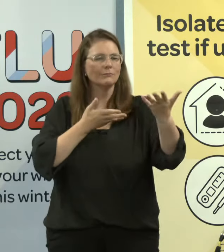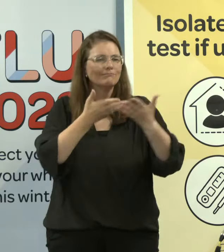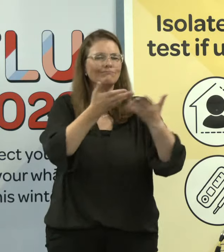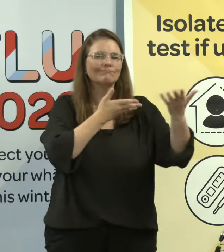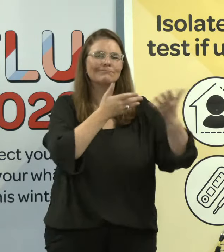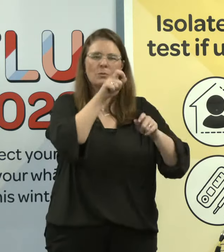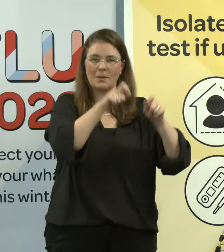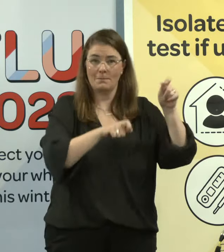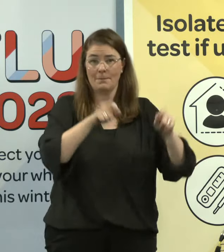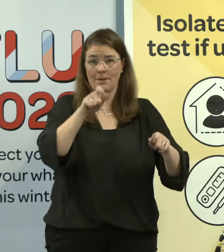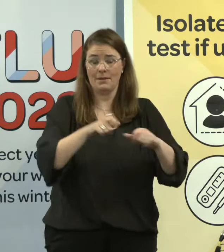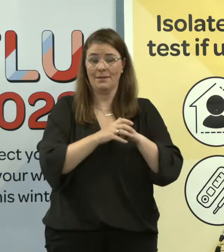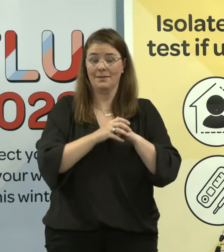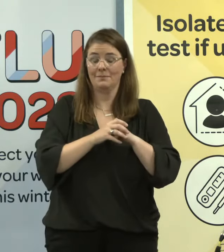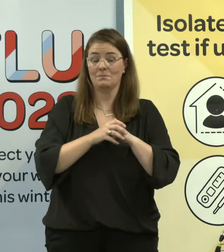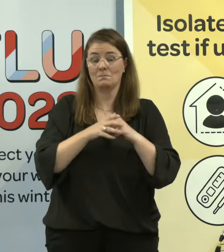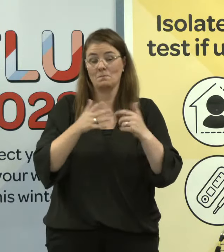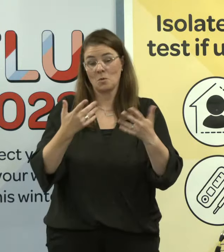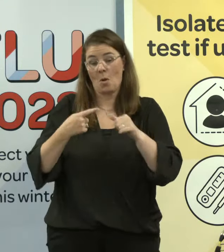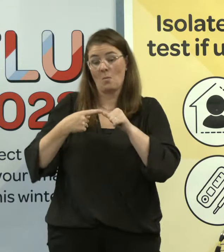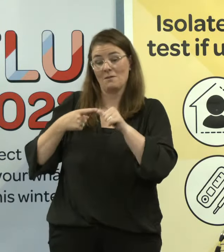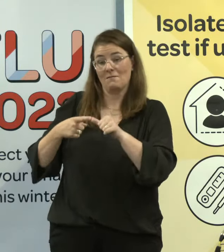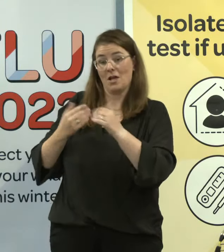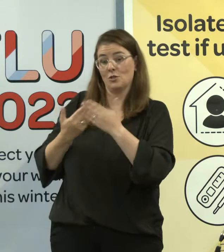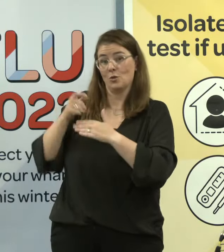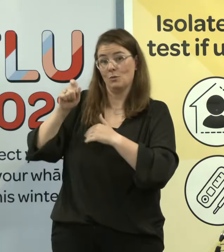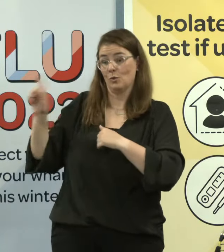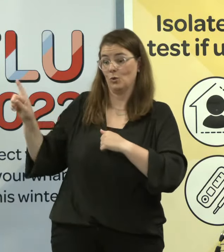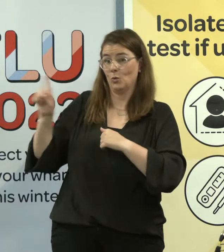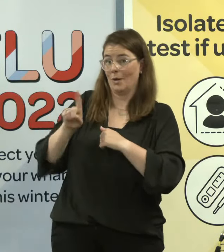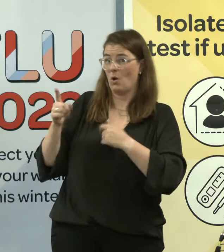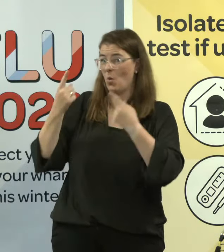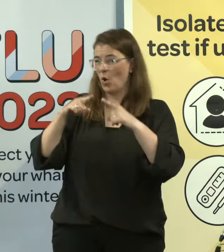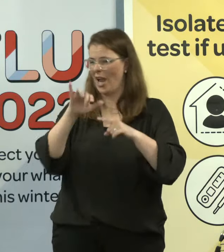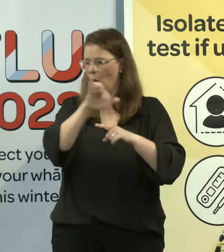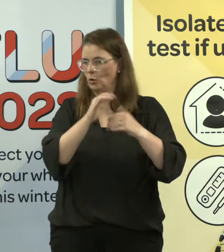mahi, Ko te mea noa kei a matou